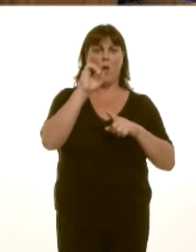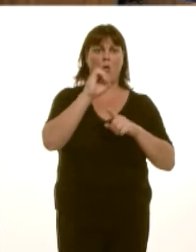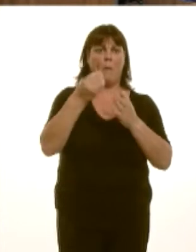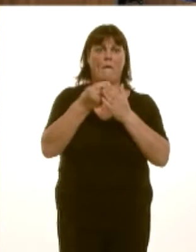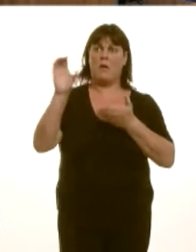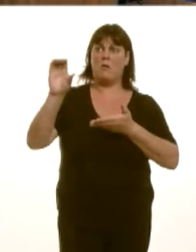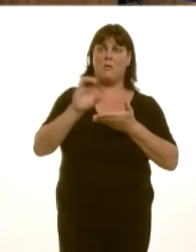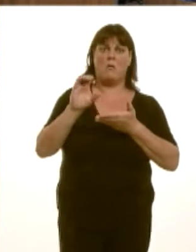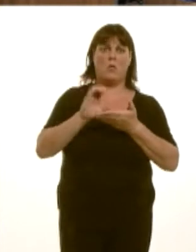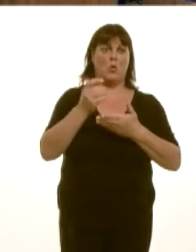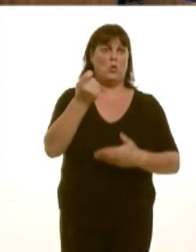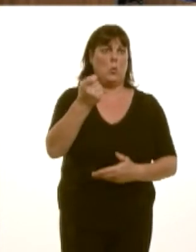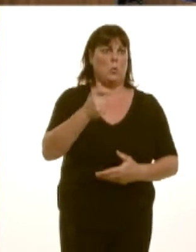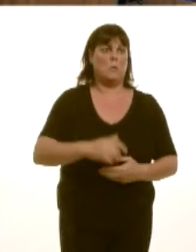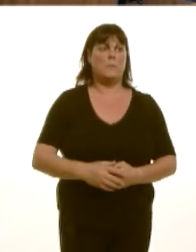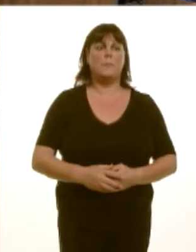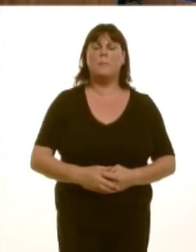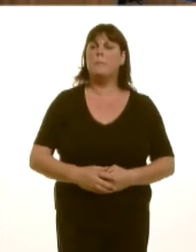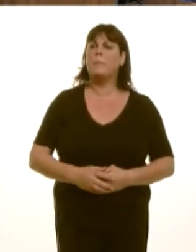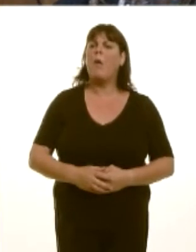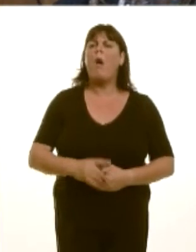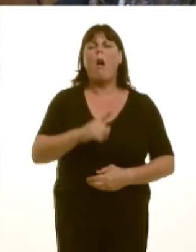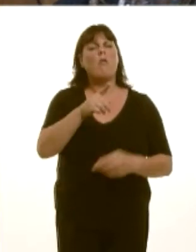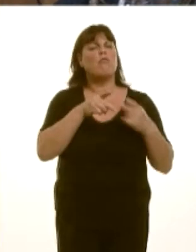wrth droi i fynd lan y tyle ar bwys yr harbwr.